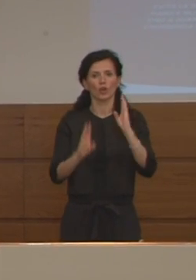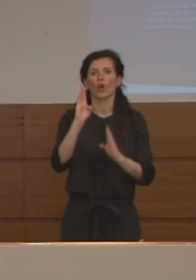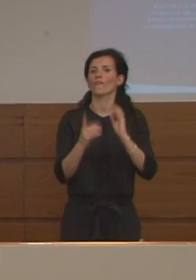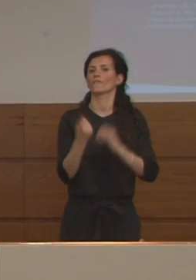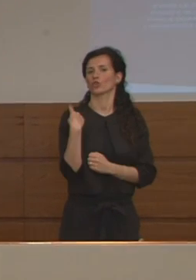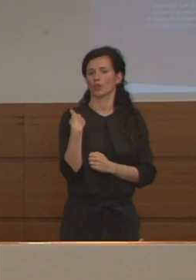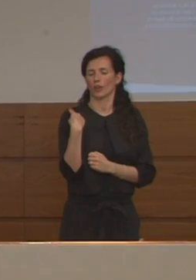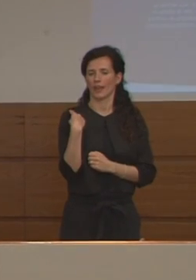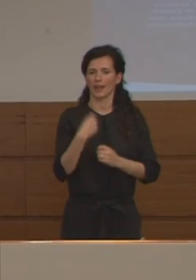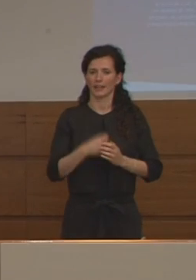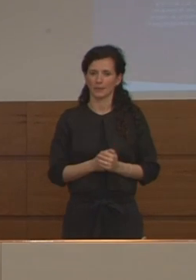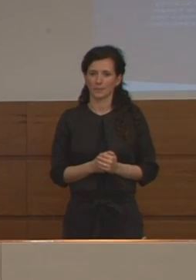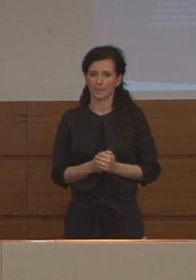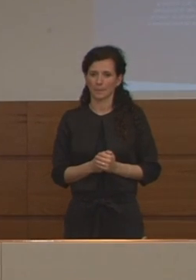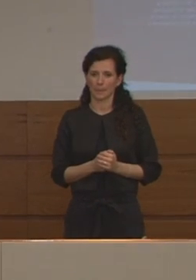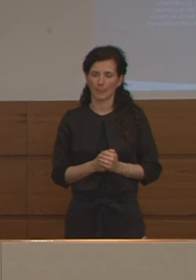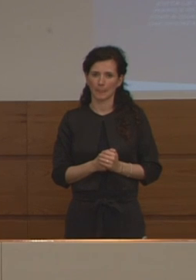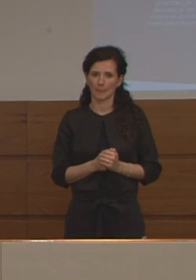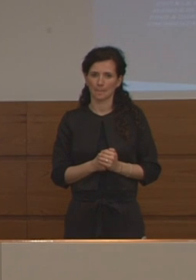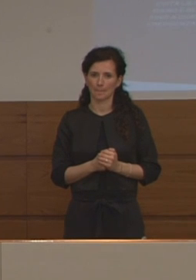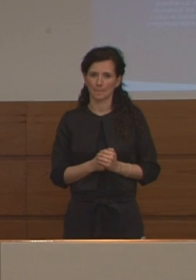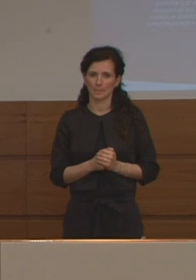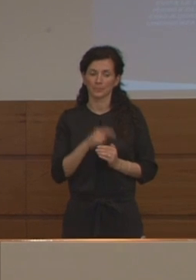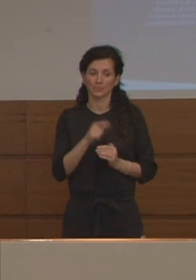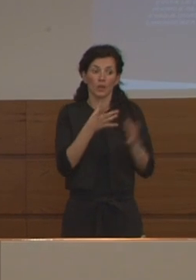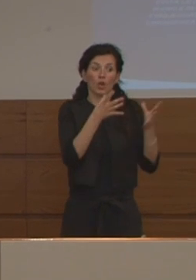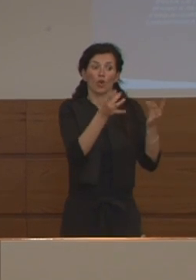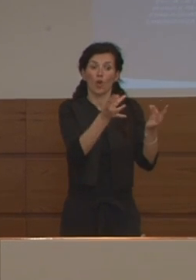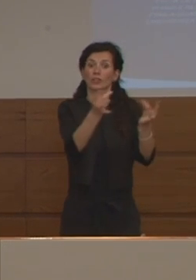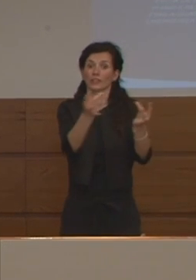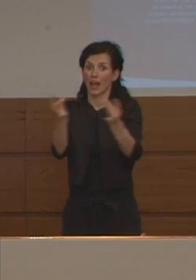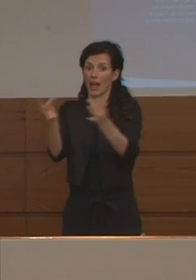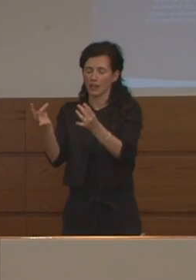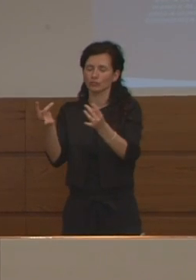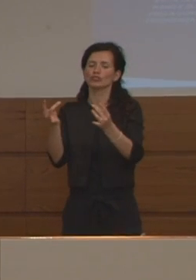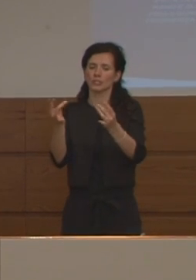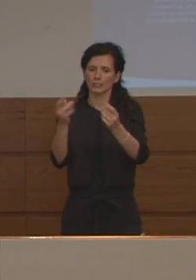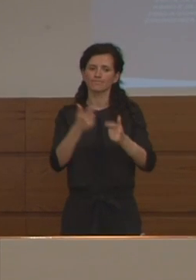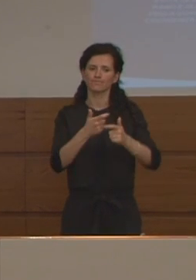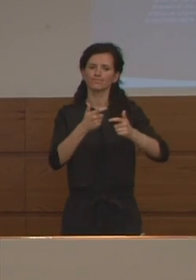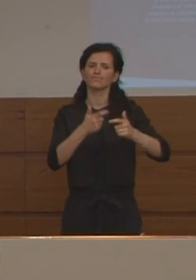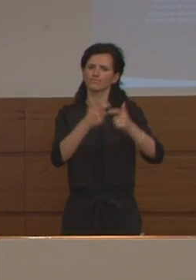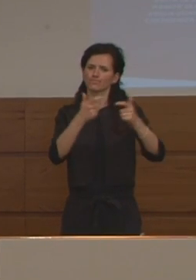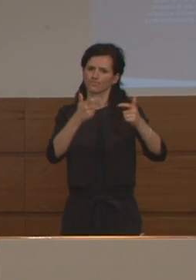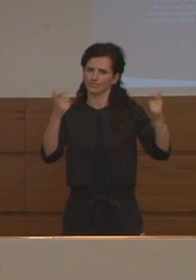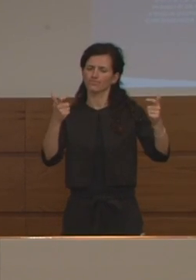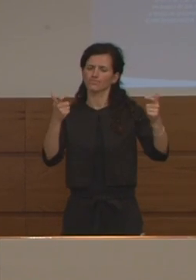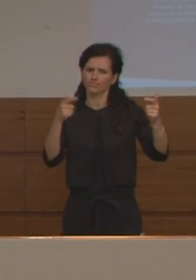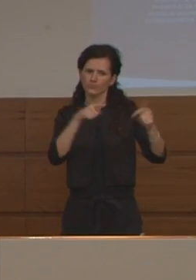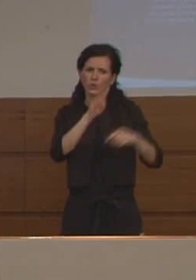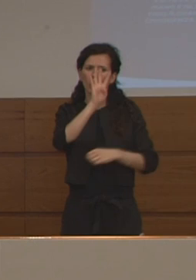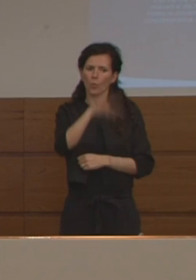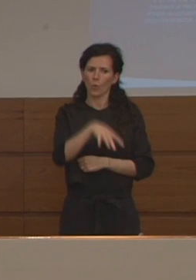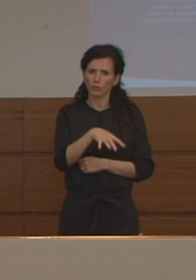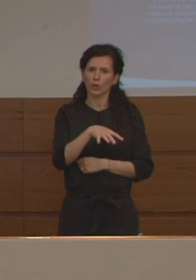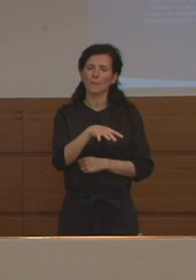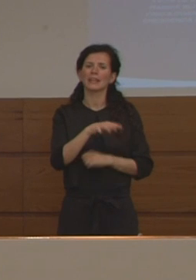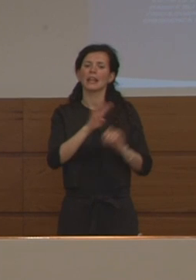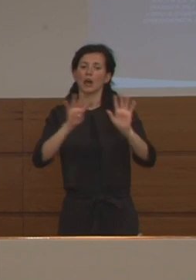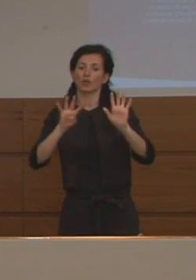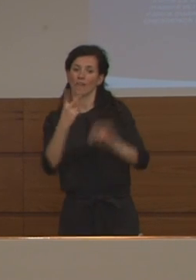Il trend di crescita dei contagi mostra un incremento di 4.092 nuove persone